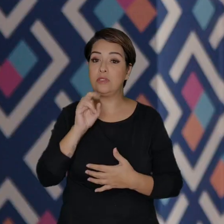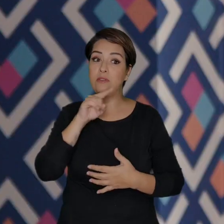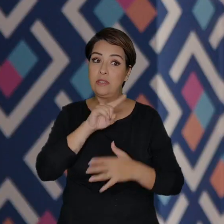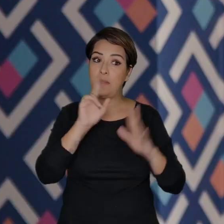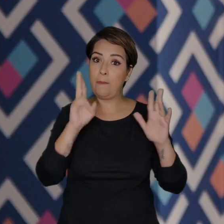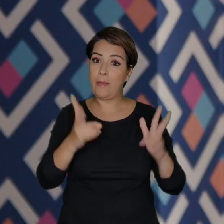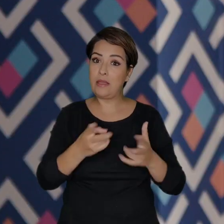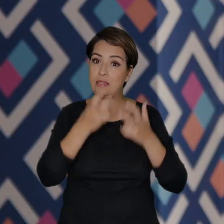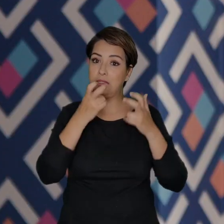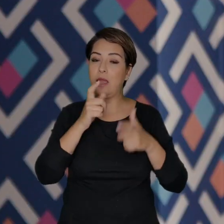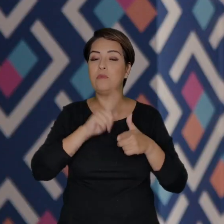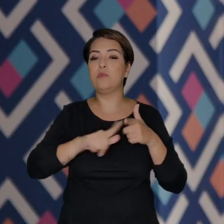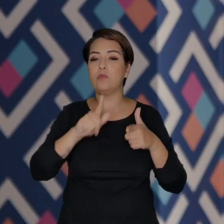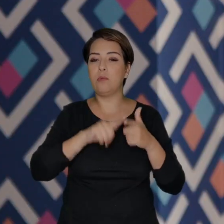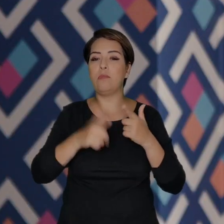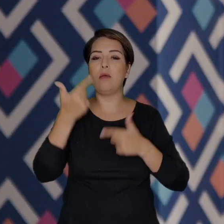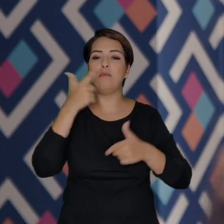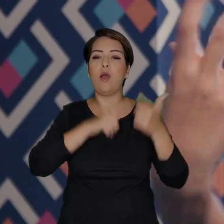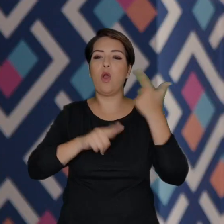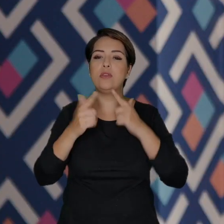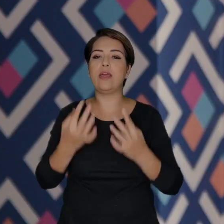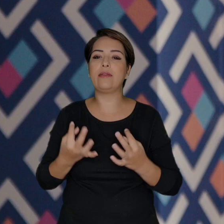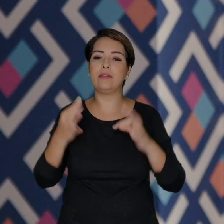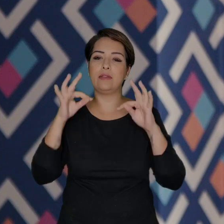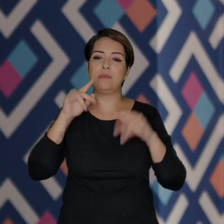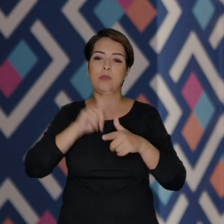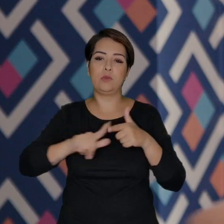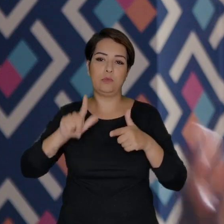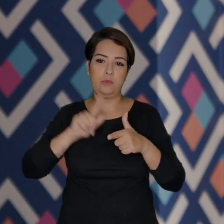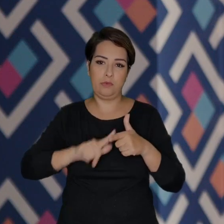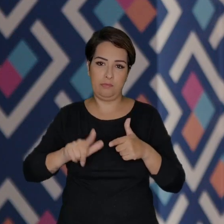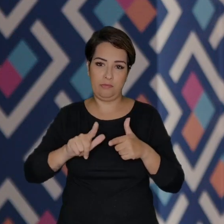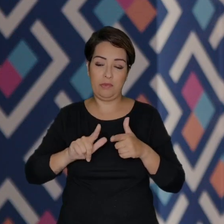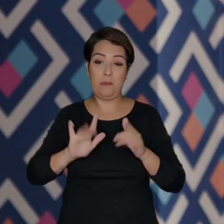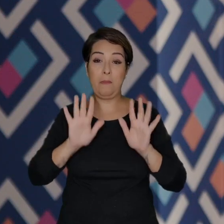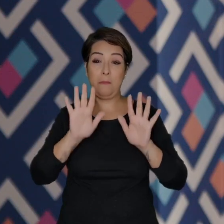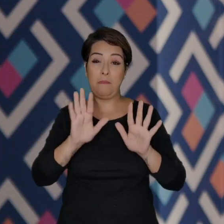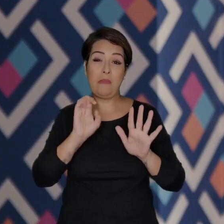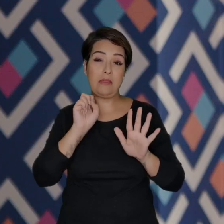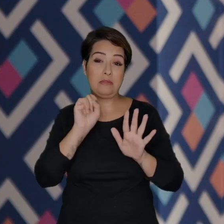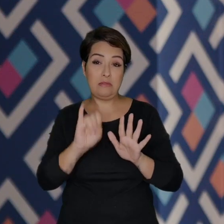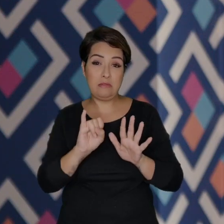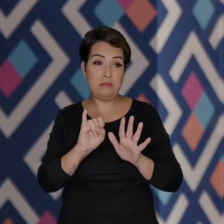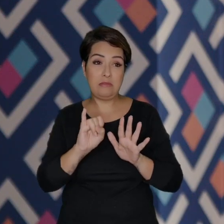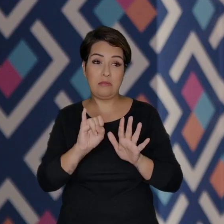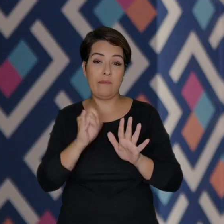Se você identifica o problema, você consegue tratar esse problema.